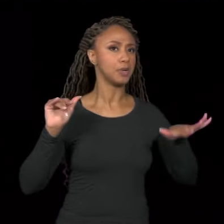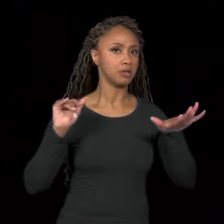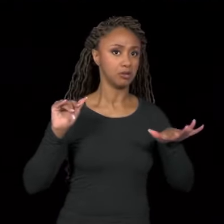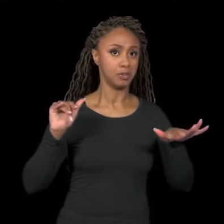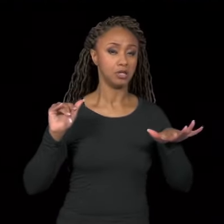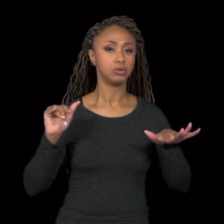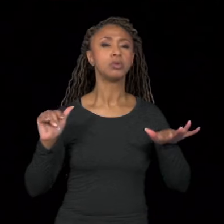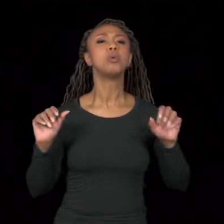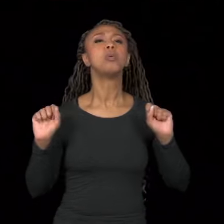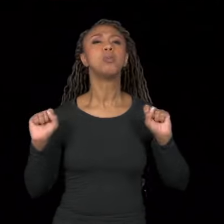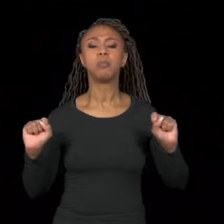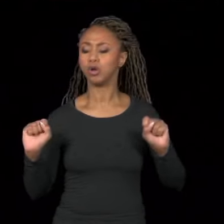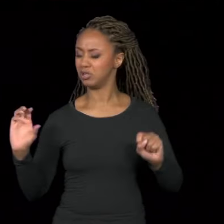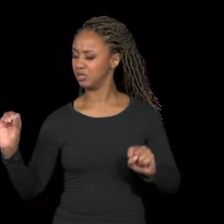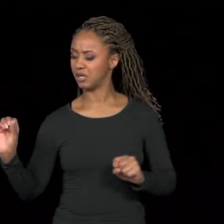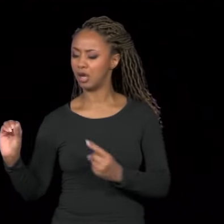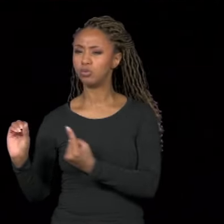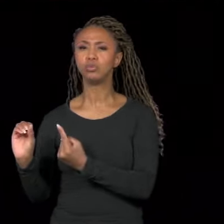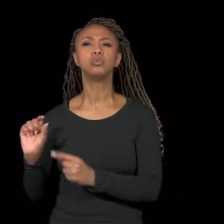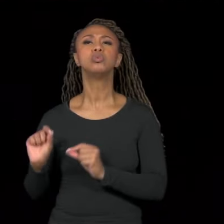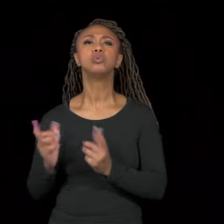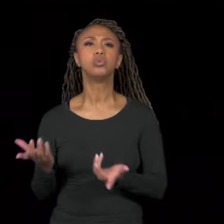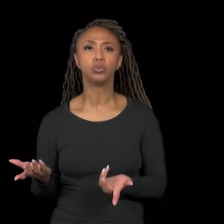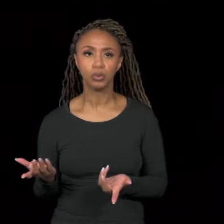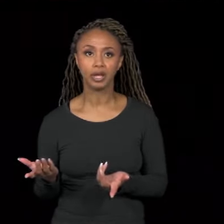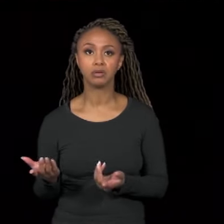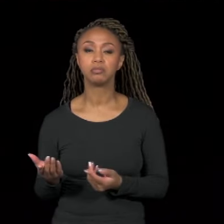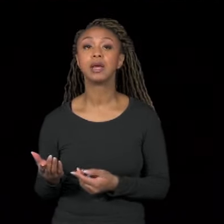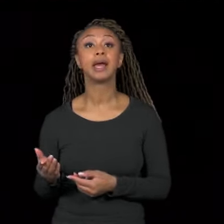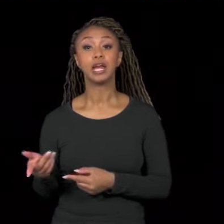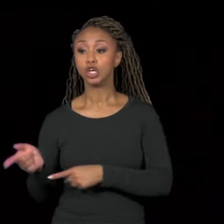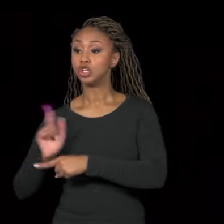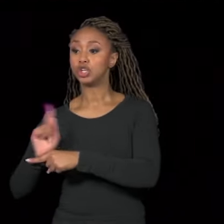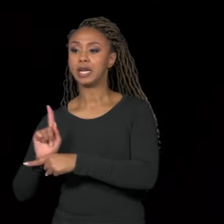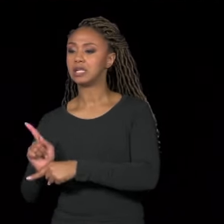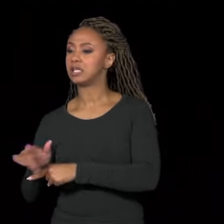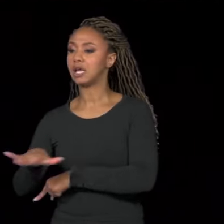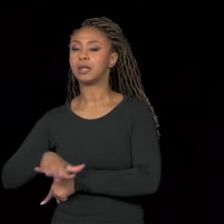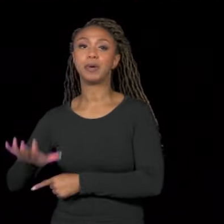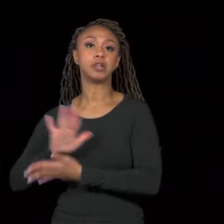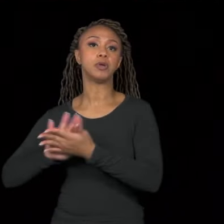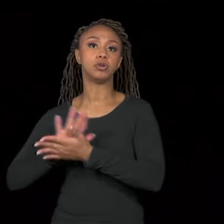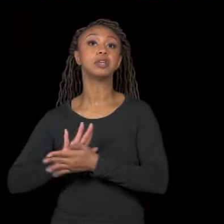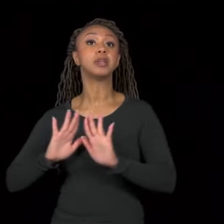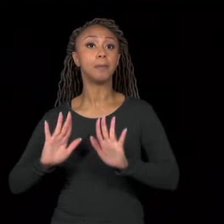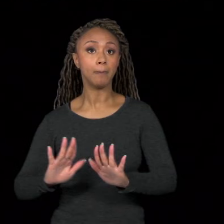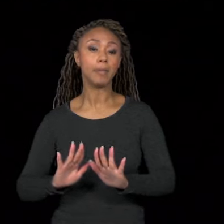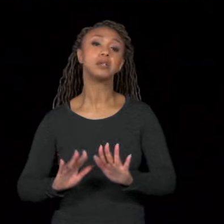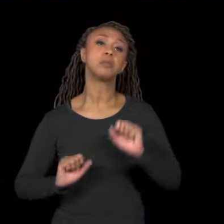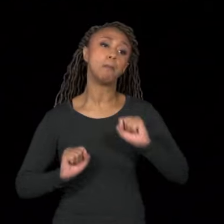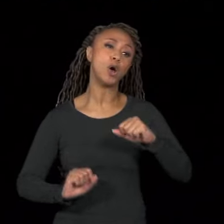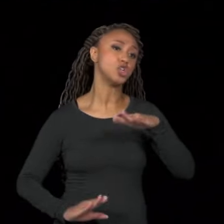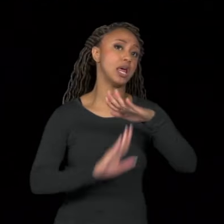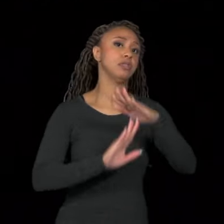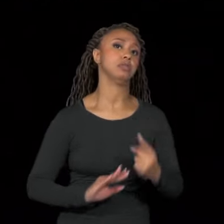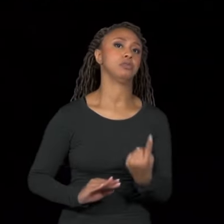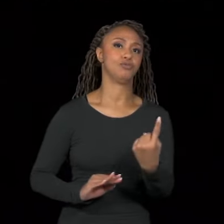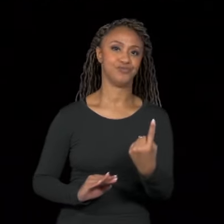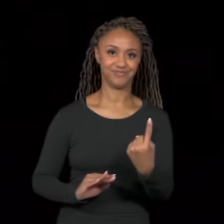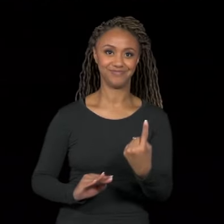ELE GERENCIA ZERO DEPARTAMENTOS E NO MÁXIMO UM. ENTÃO, AQUI A MINHA CARDINALIDADE DIZ O QUE UM FUNCIONÁRIO ELE PODE NÃO